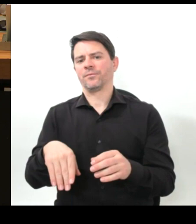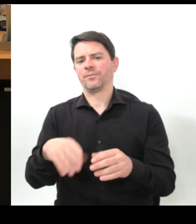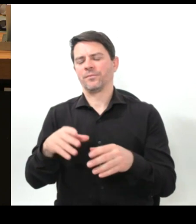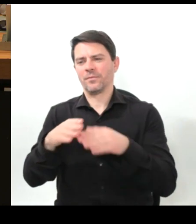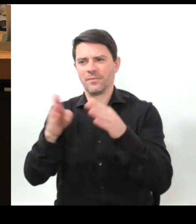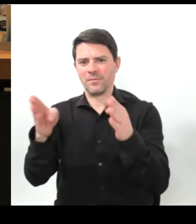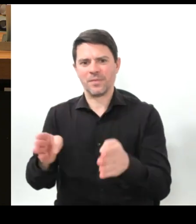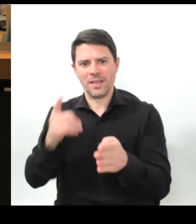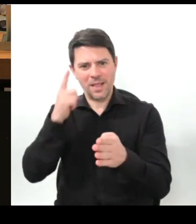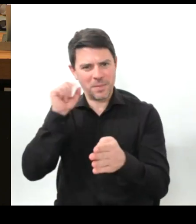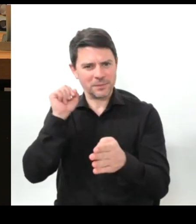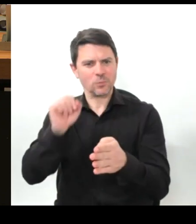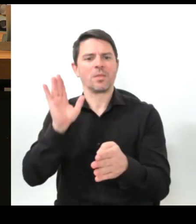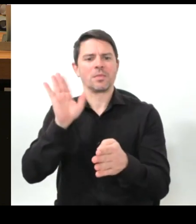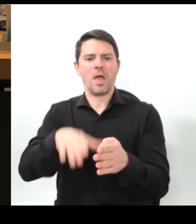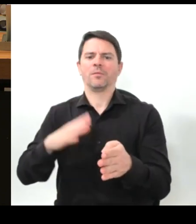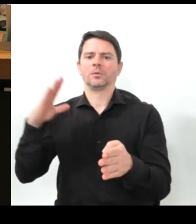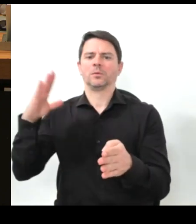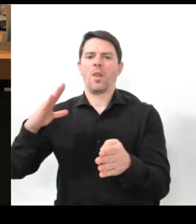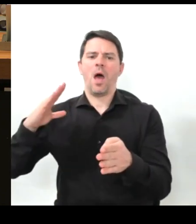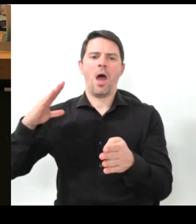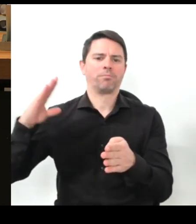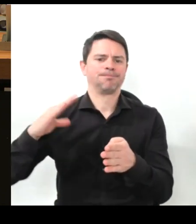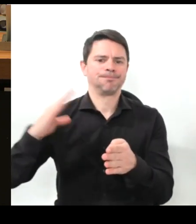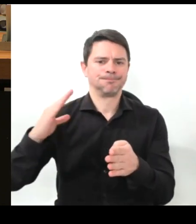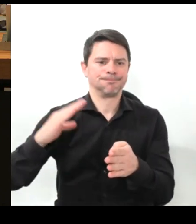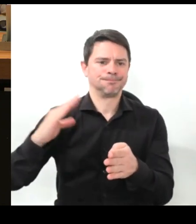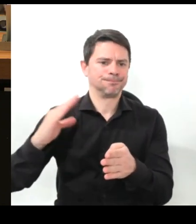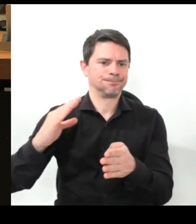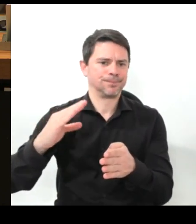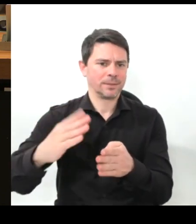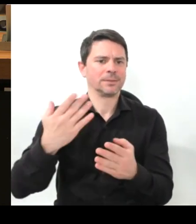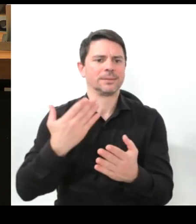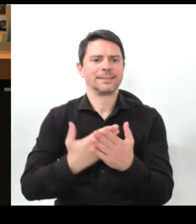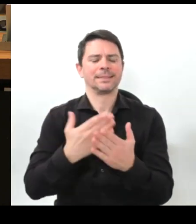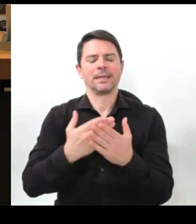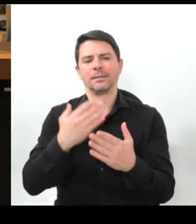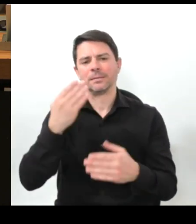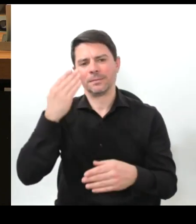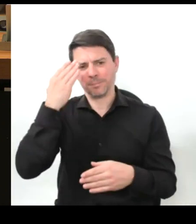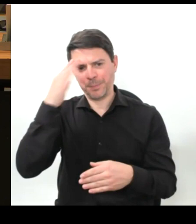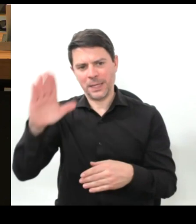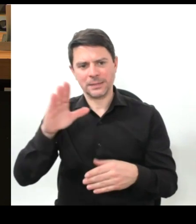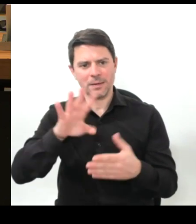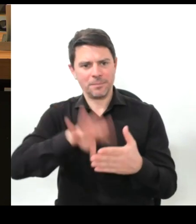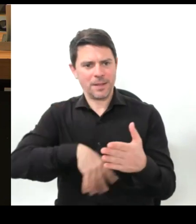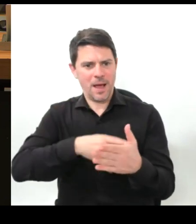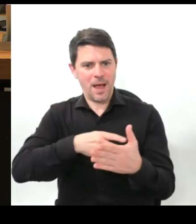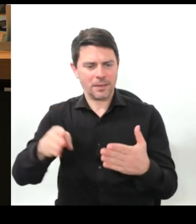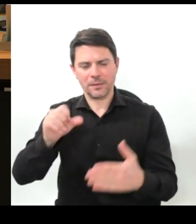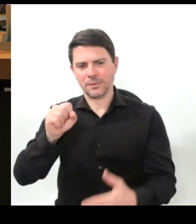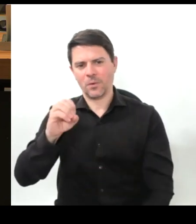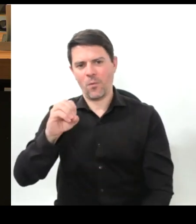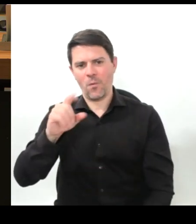der Neuwahl der Wiederwahl, die von Ihnen verschuldete Wiederwahl, jetzt mit so einem Antrag zu